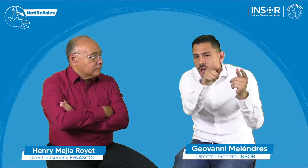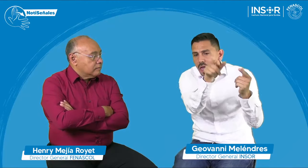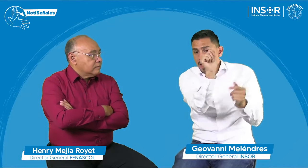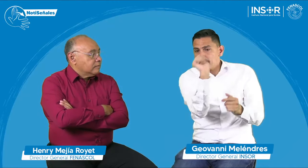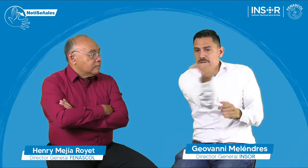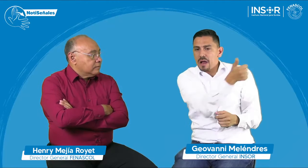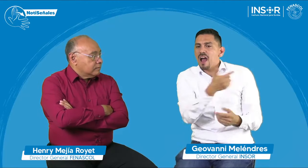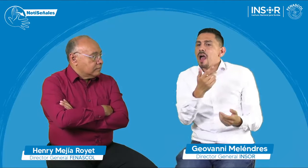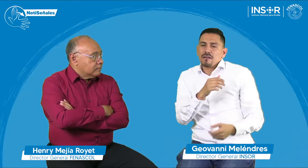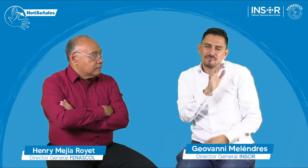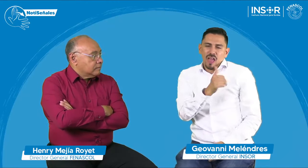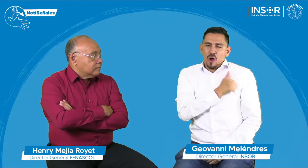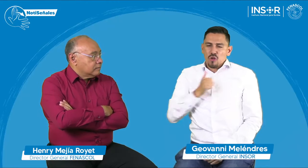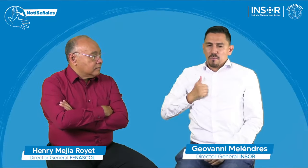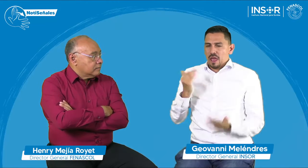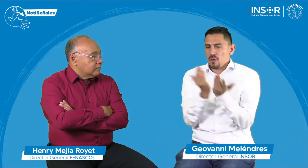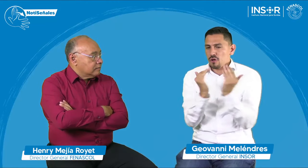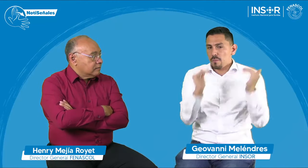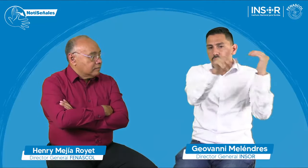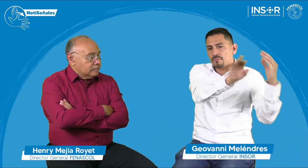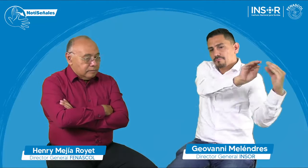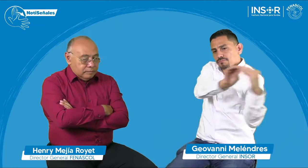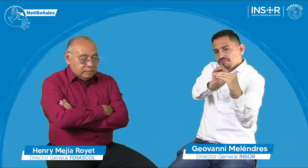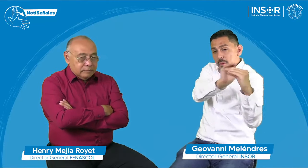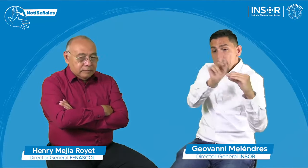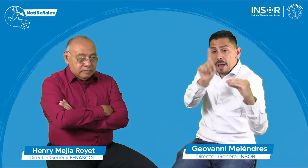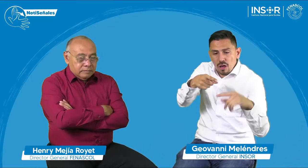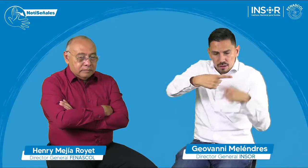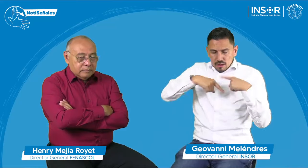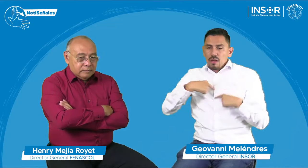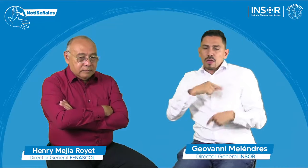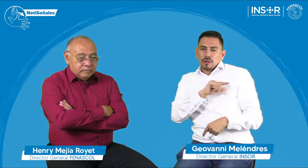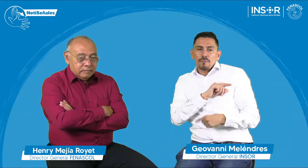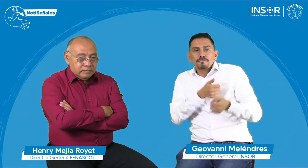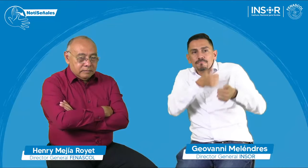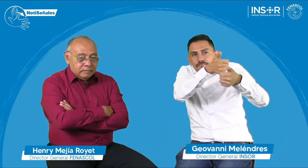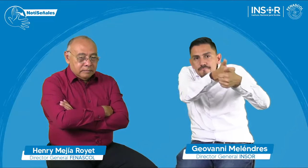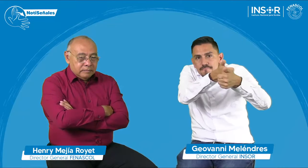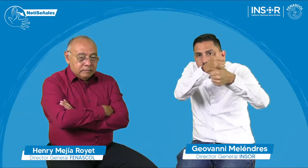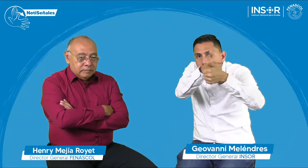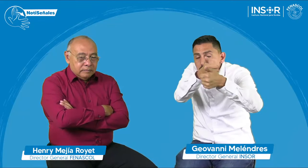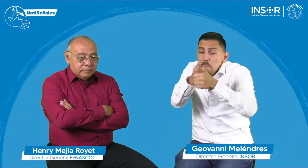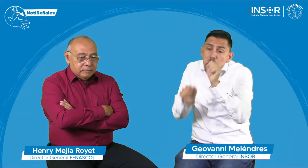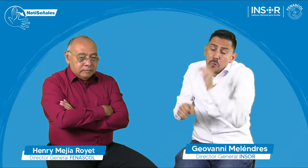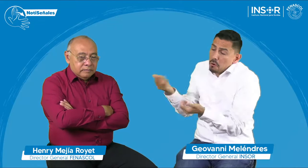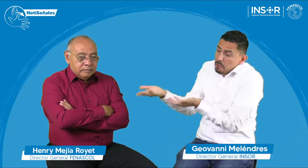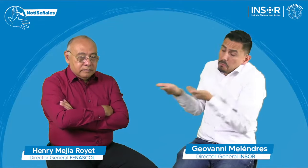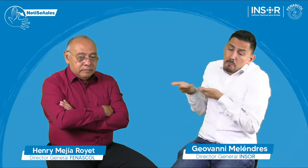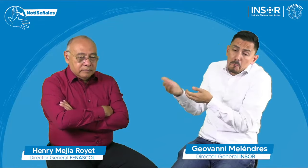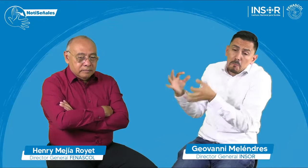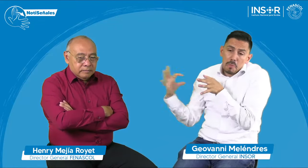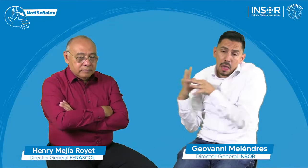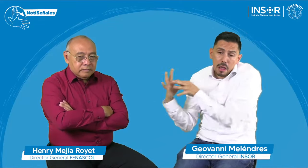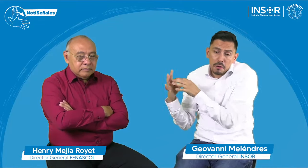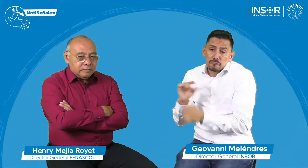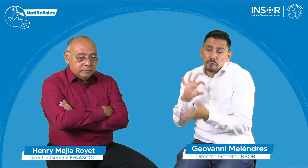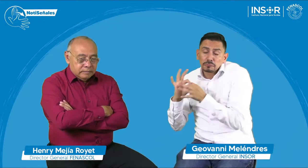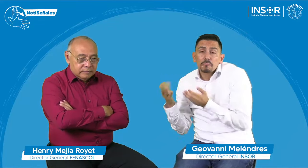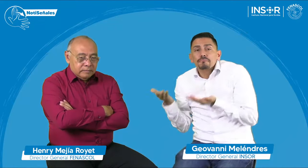crear este programa educativo, también el de docente bilingüe. Sabemos que las instituciones de educación superior son